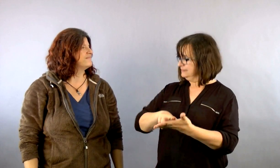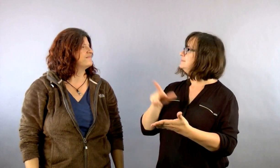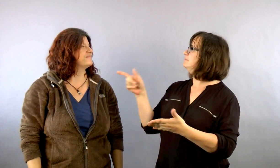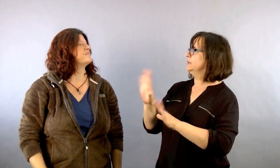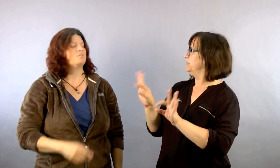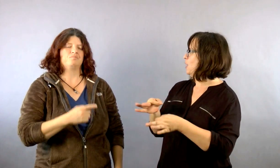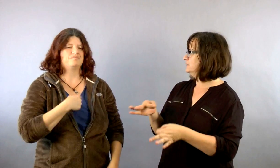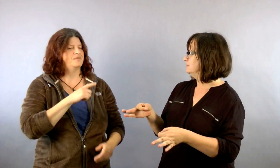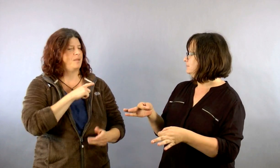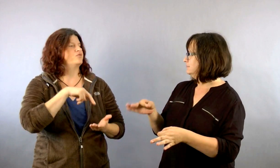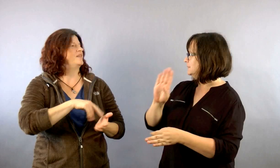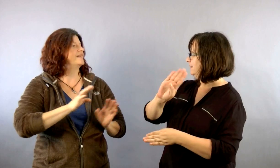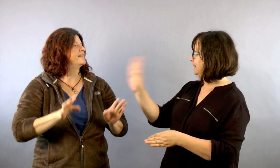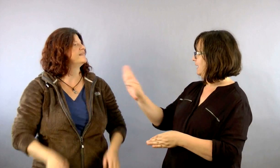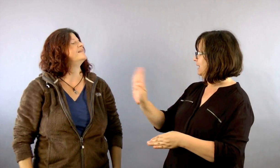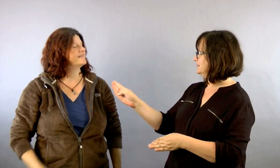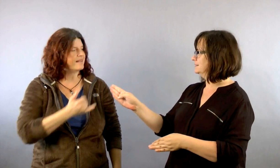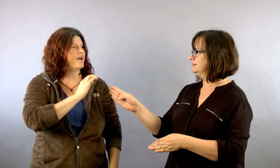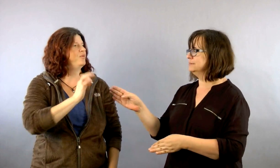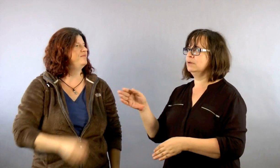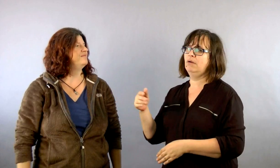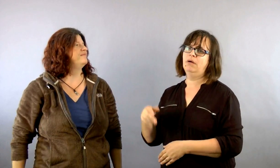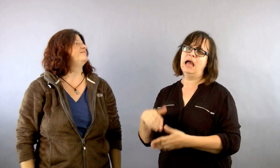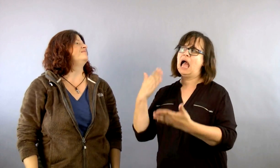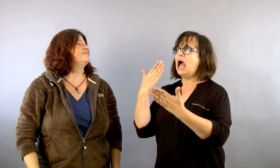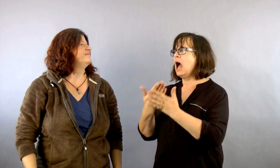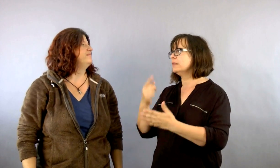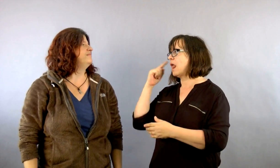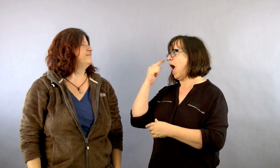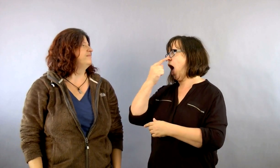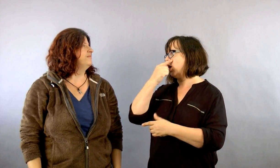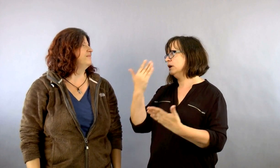In Zukunft geht das direkt. Endlich werden wir